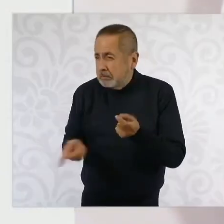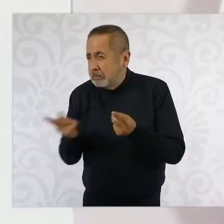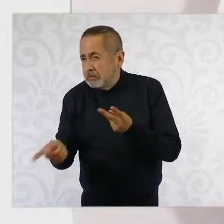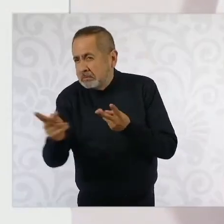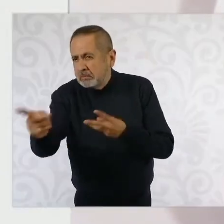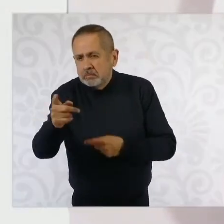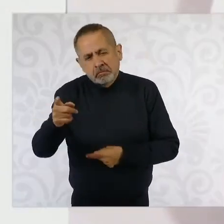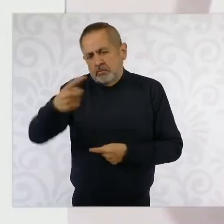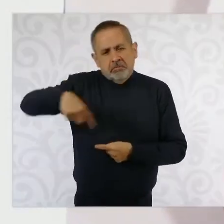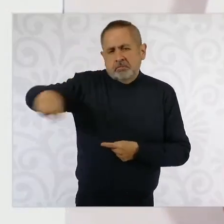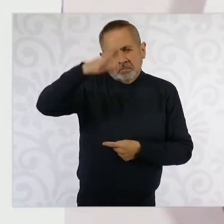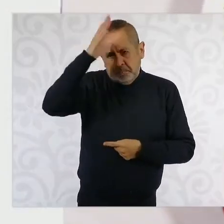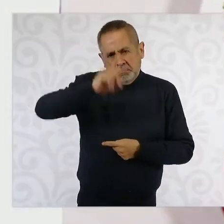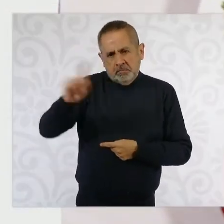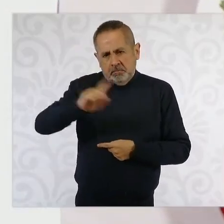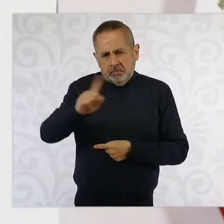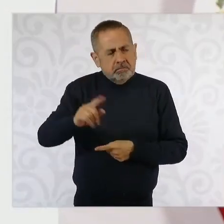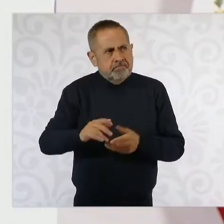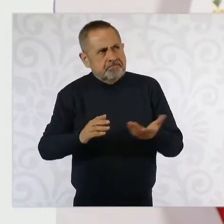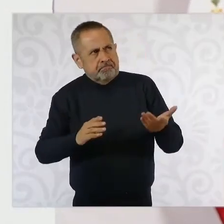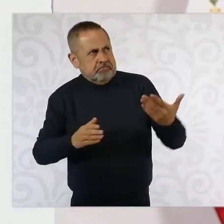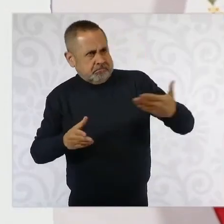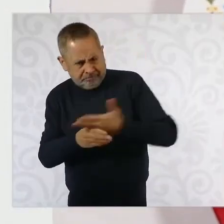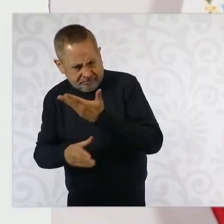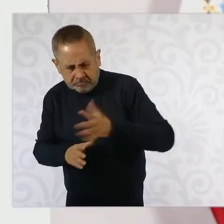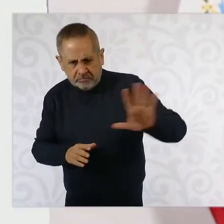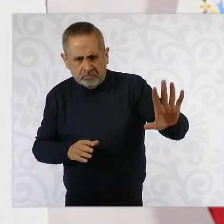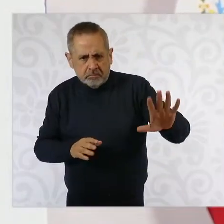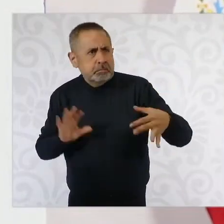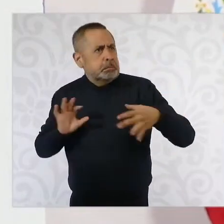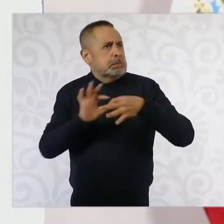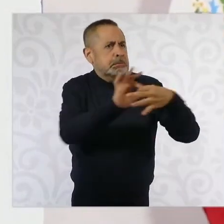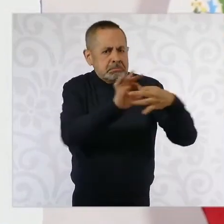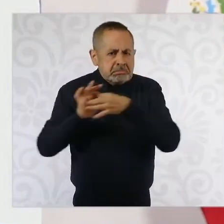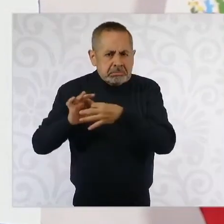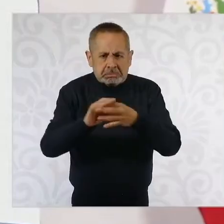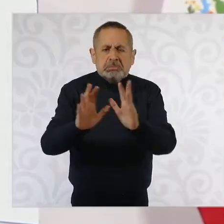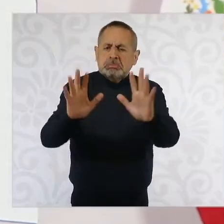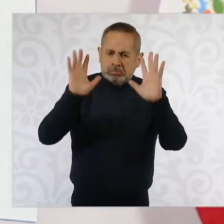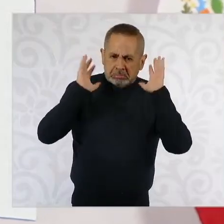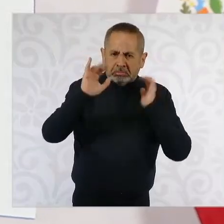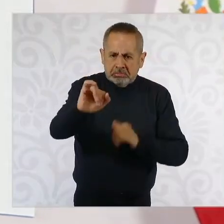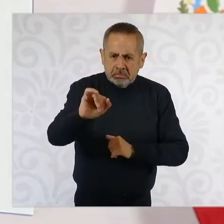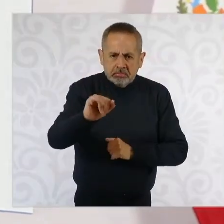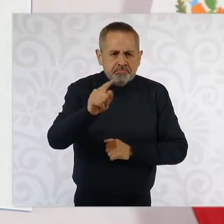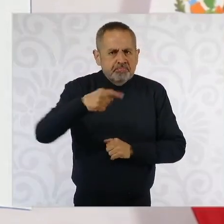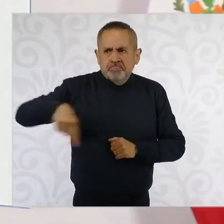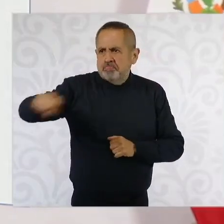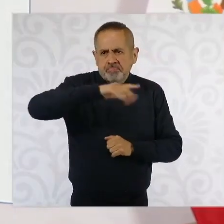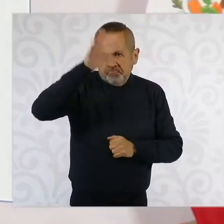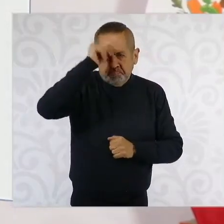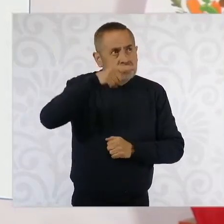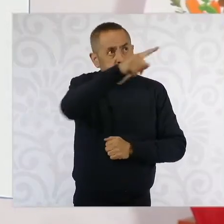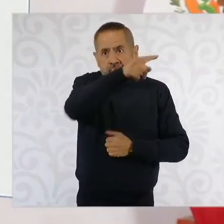acuerdo la gente está de acuerdo en colaborar en coordinarse pero no está de acuerdo en una inter